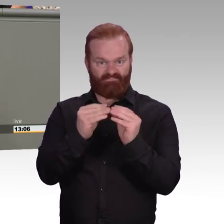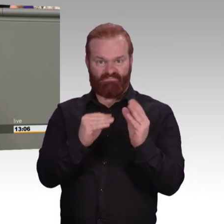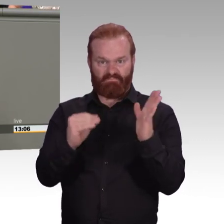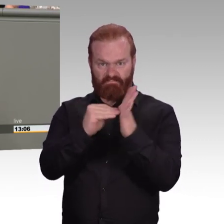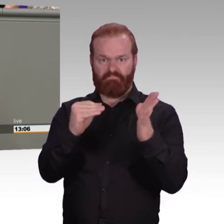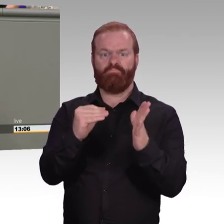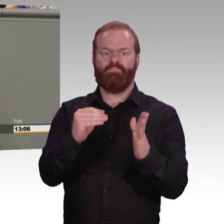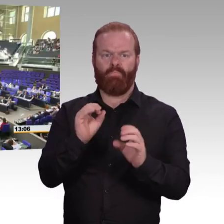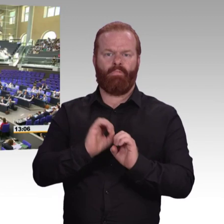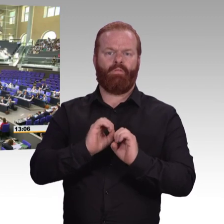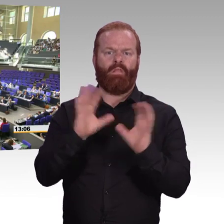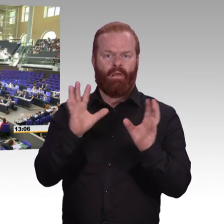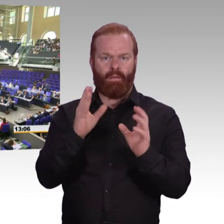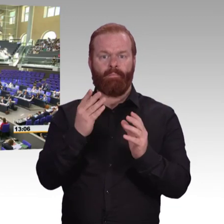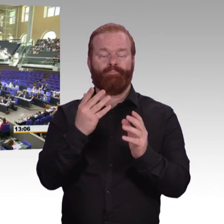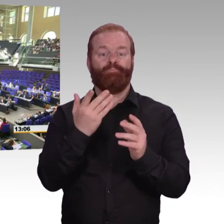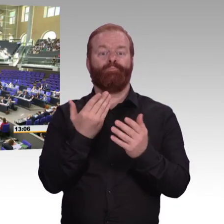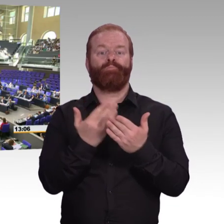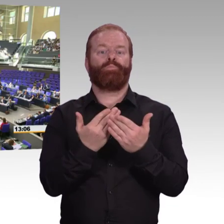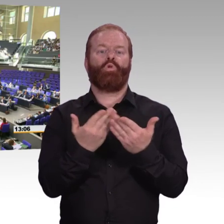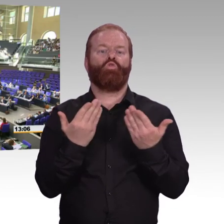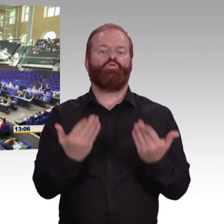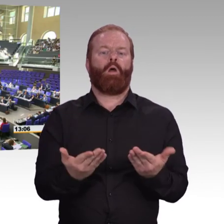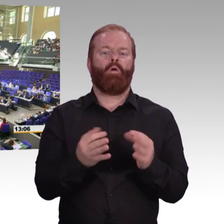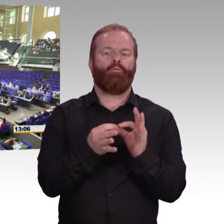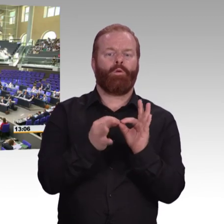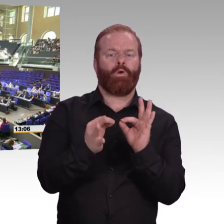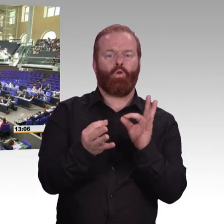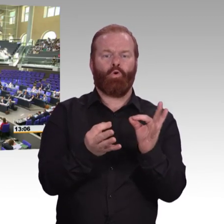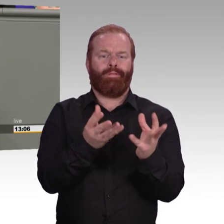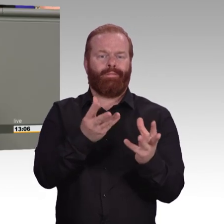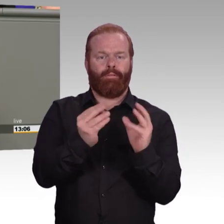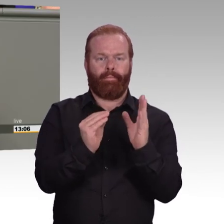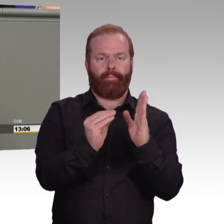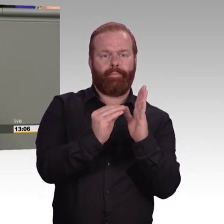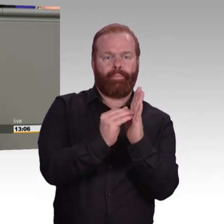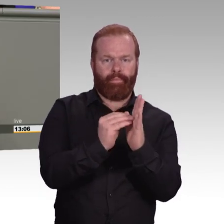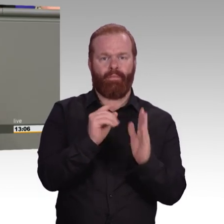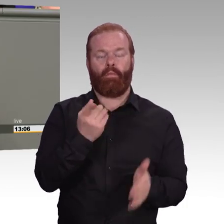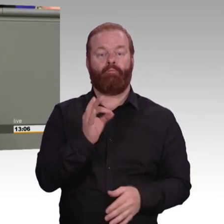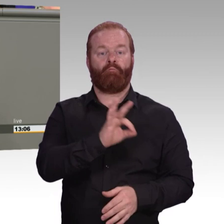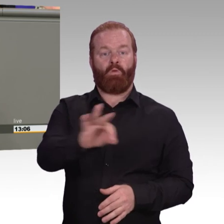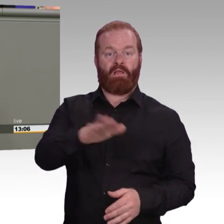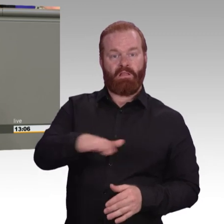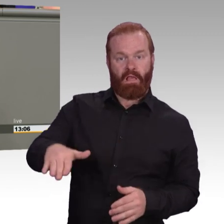(Beifall) Liebe Kolleginnen, liebe Kollegen. Wir eröffnen heute die Debatte, zumindest an dieser Stelle,